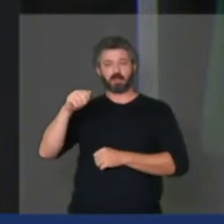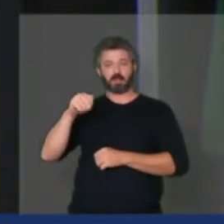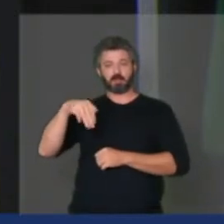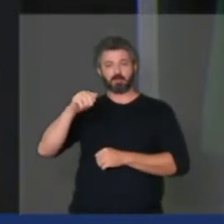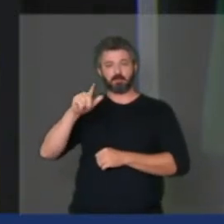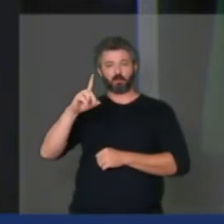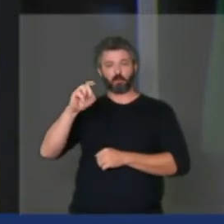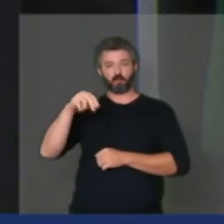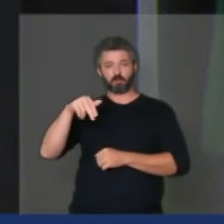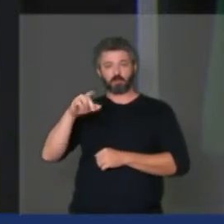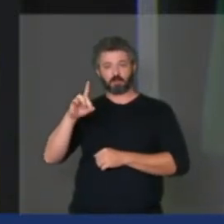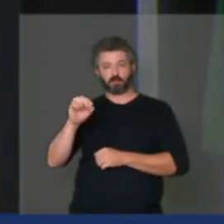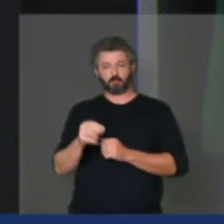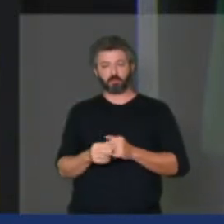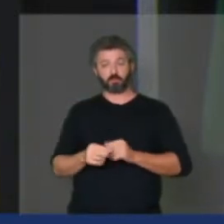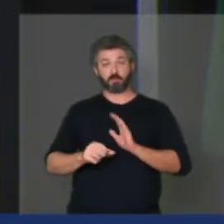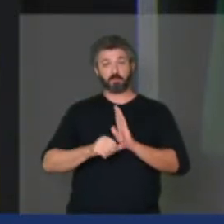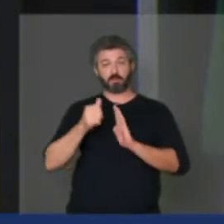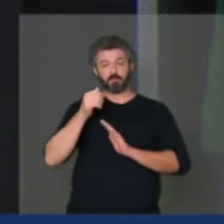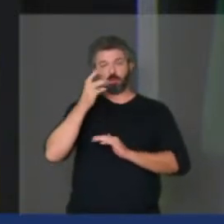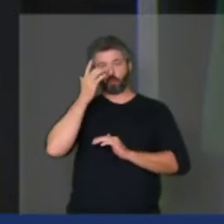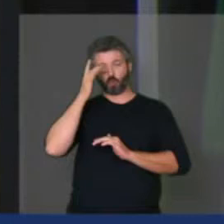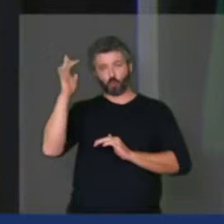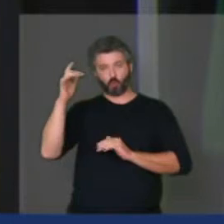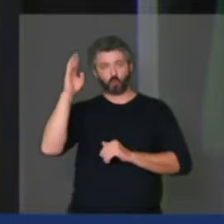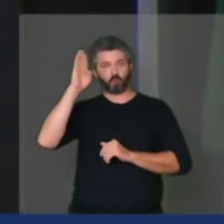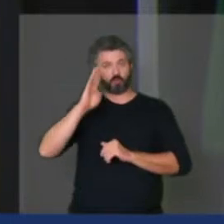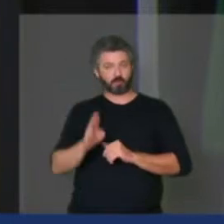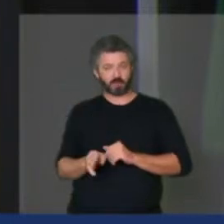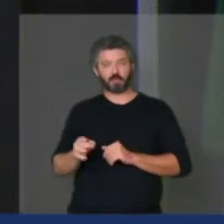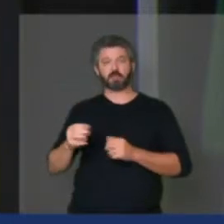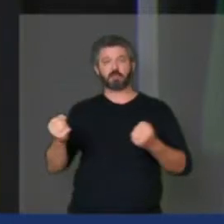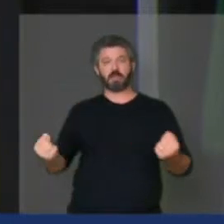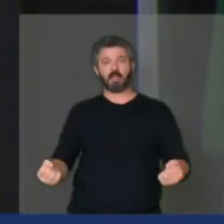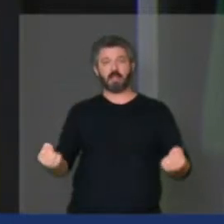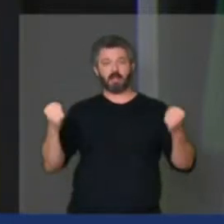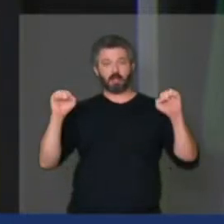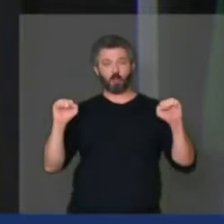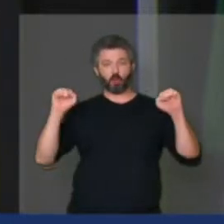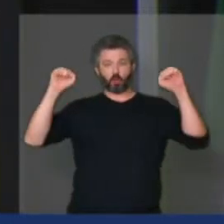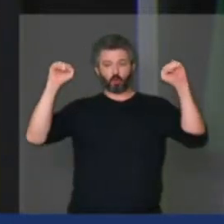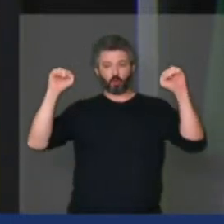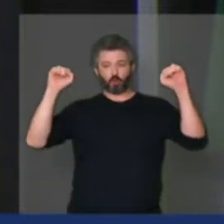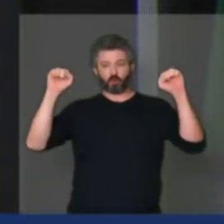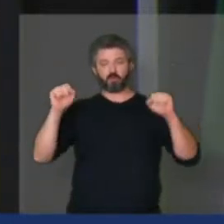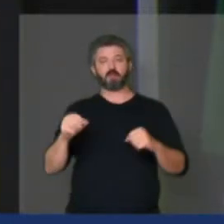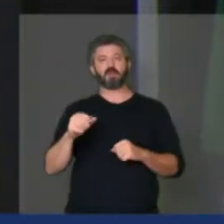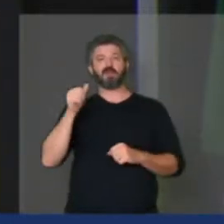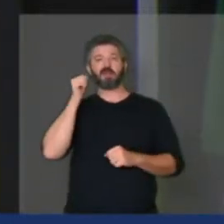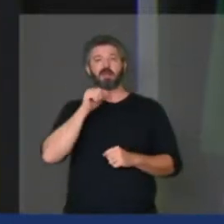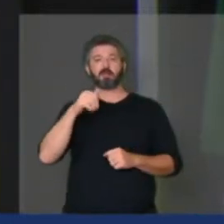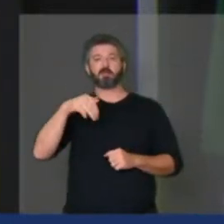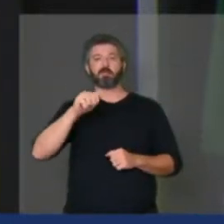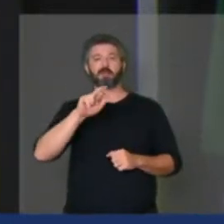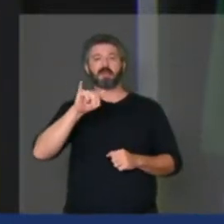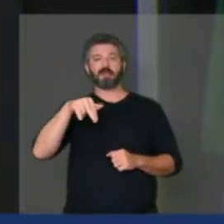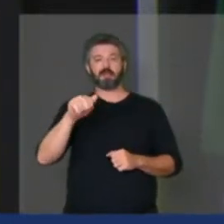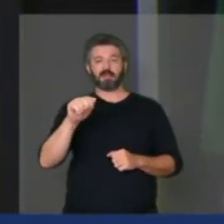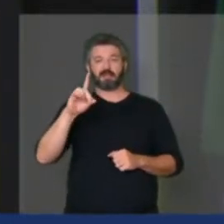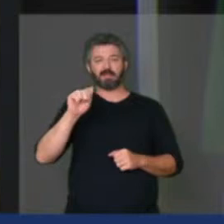HISTÓRIA DO HALTEROFILISMO EM PARALIMPÍADAS, MARIANA DANDREA, PRIMEIRA MEDALHA DO BRASIL NO TAE KWON DO, JOGOS PARALÍMPICOS POR NATHAN